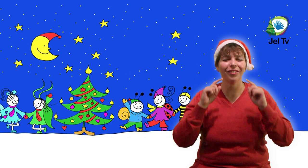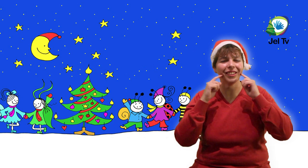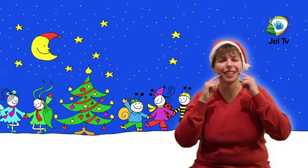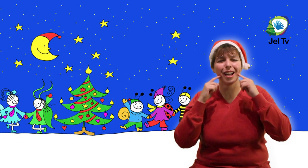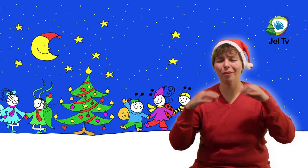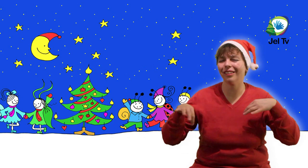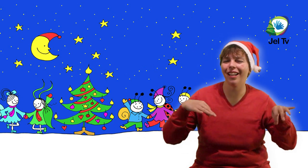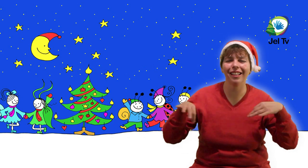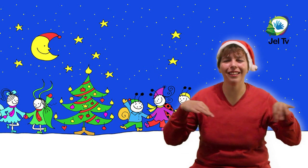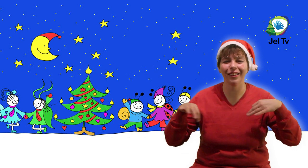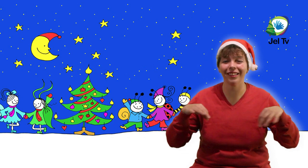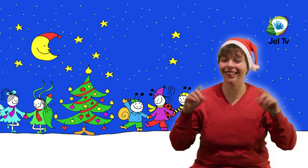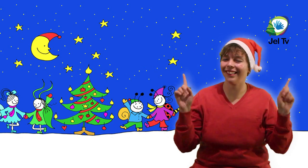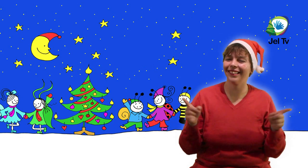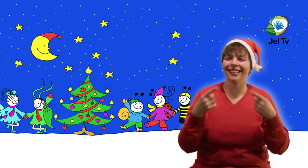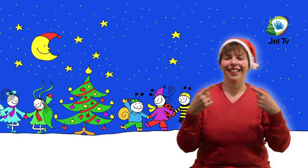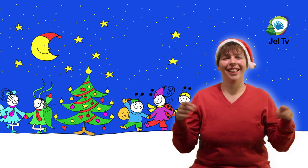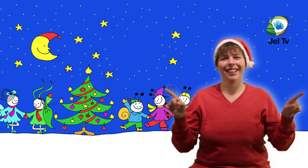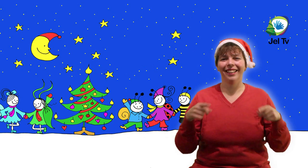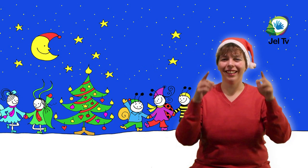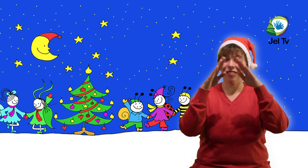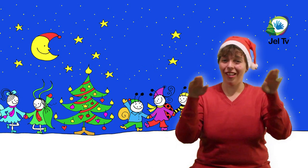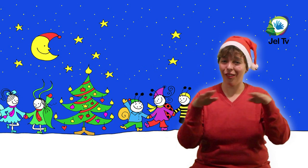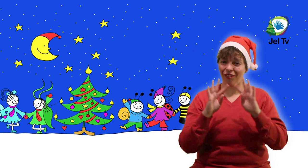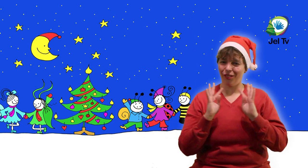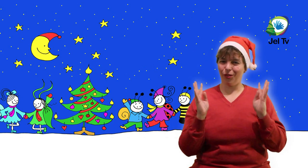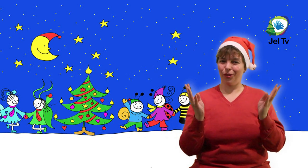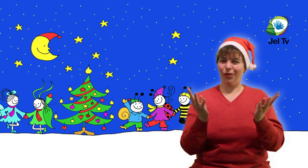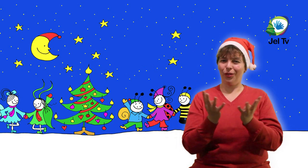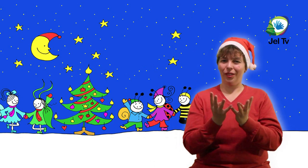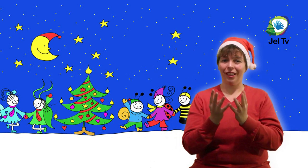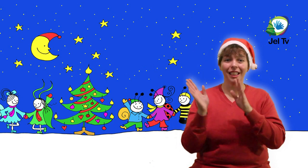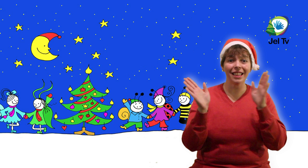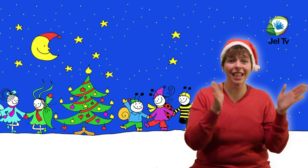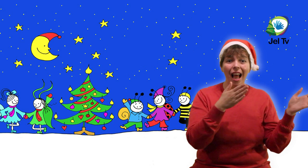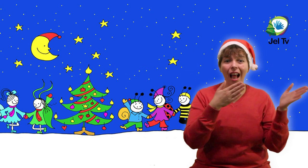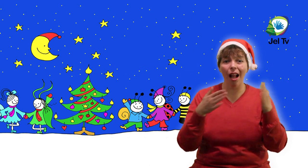Vidáman táncoltak és énekeltek a fenyőfa körül.